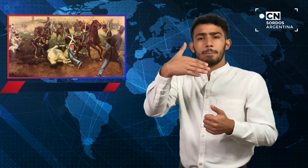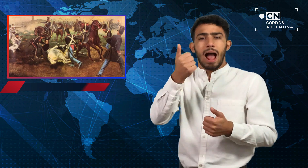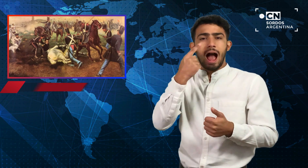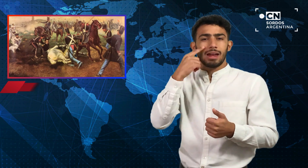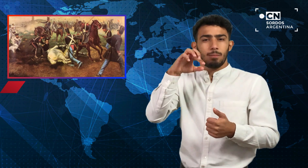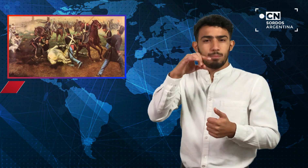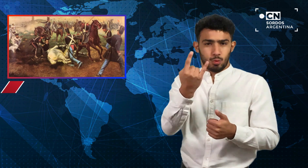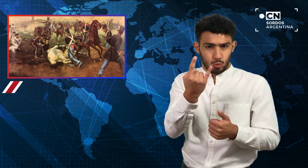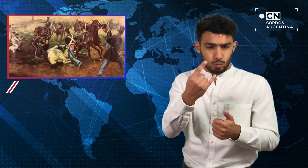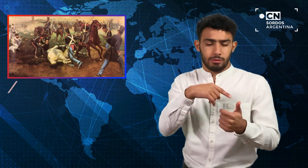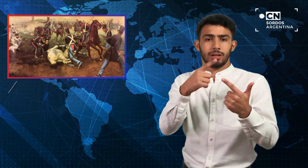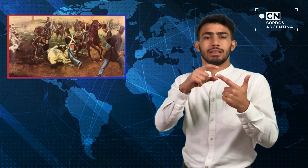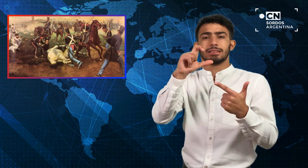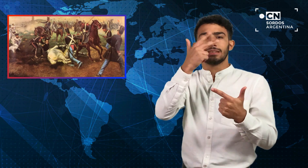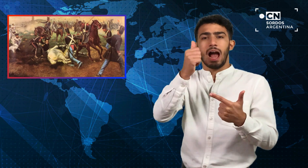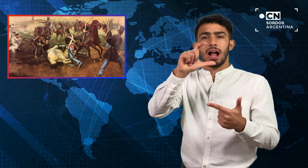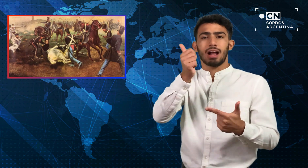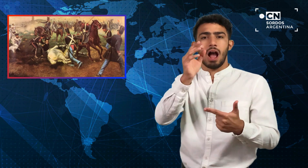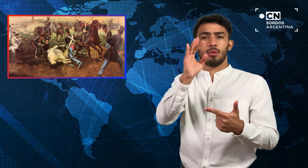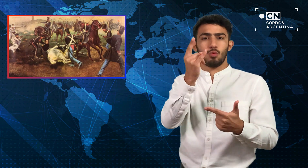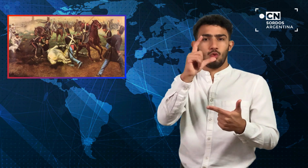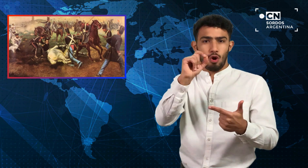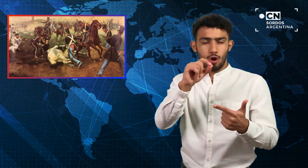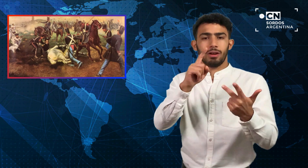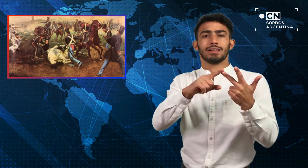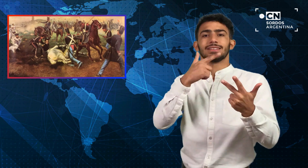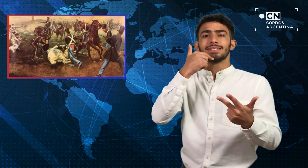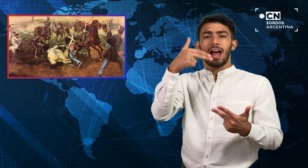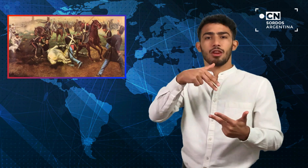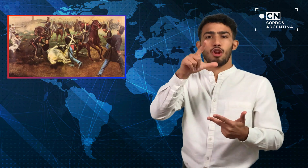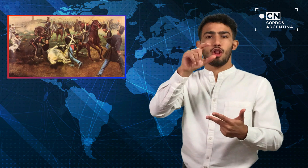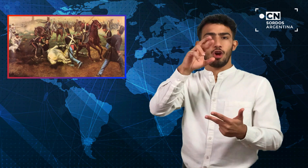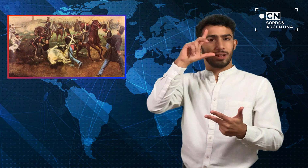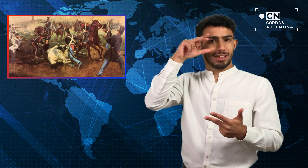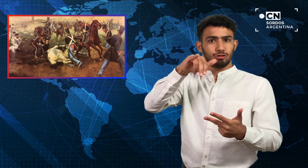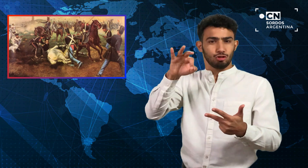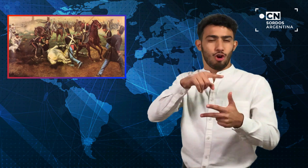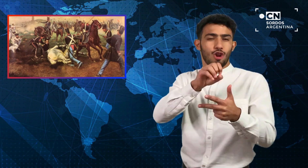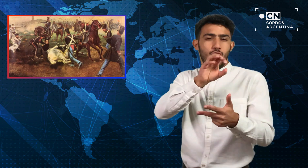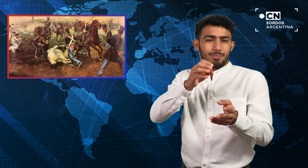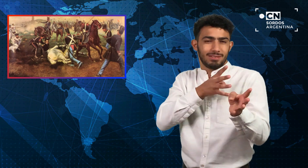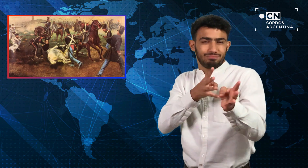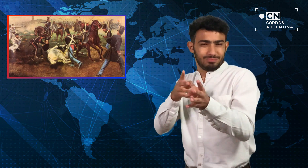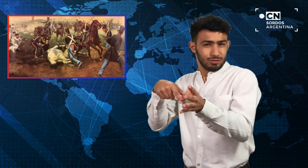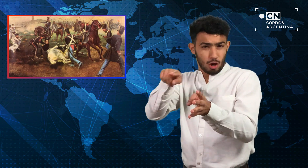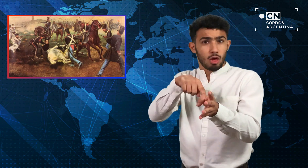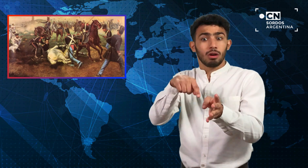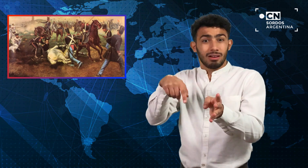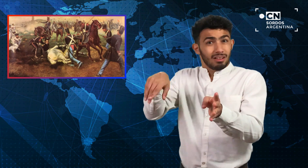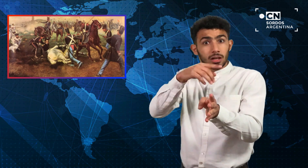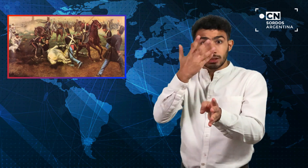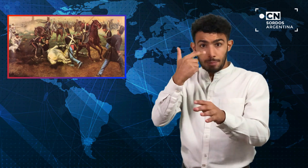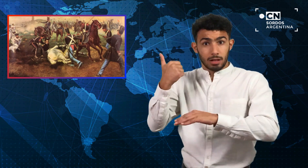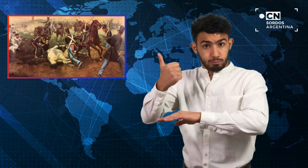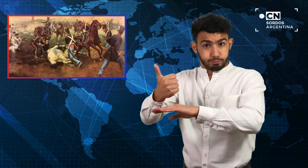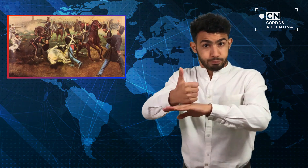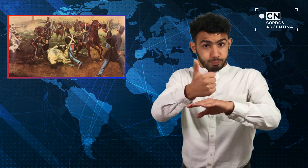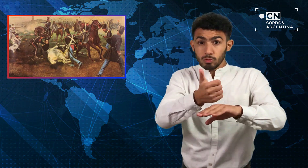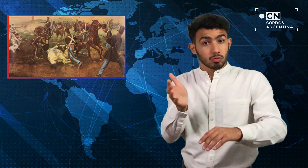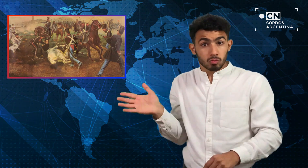como Chacabuco, Maipú, San Lorenzo, entre otras, en las cuales reafirmó